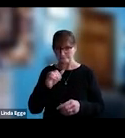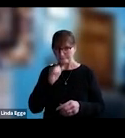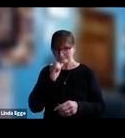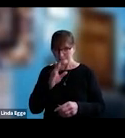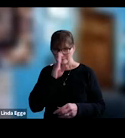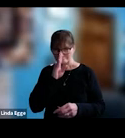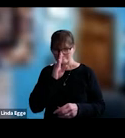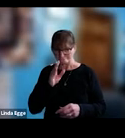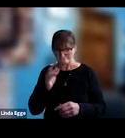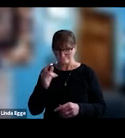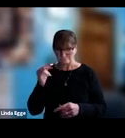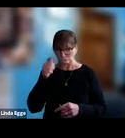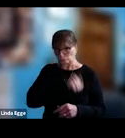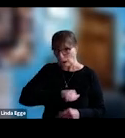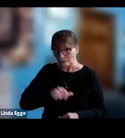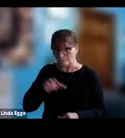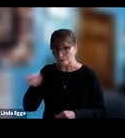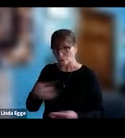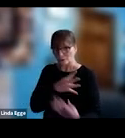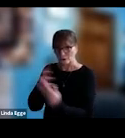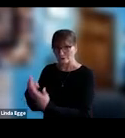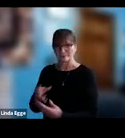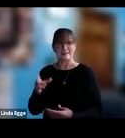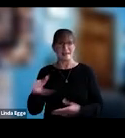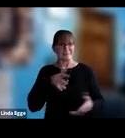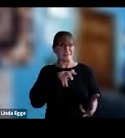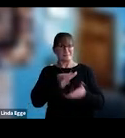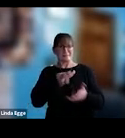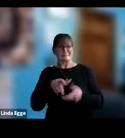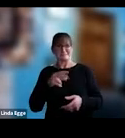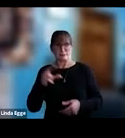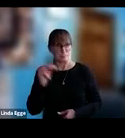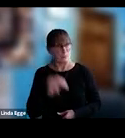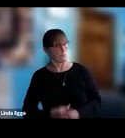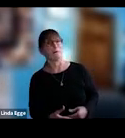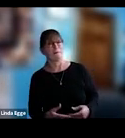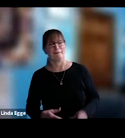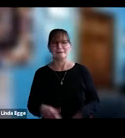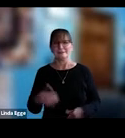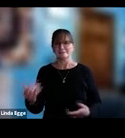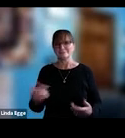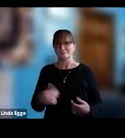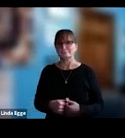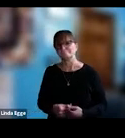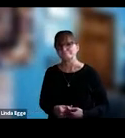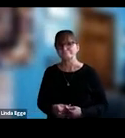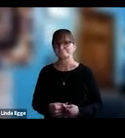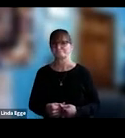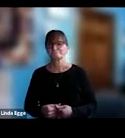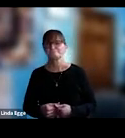Y se ríen y dicen: "No". Así que pienso que siempre tenemos esta especie de ingenuidad nuestra.